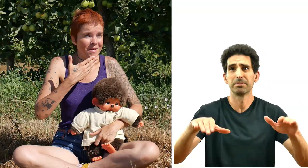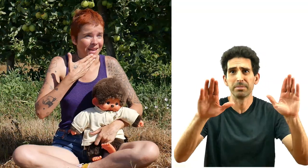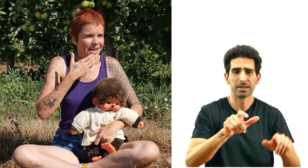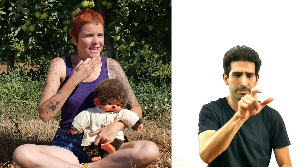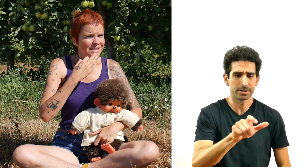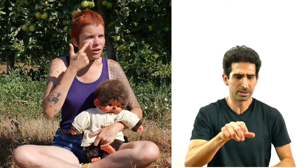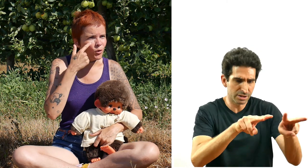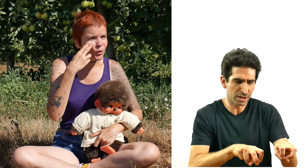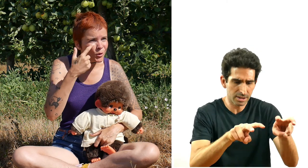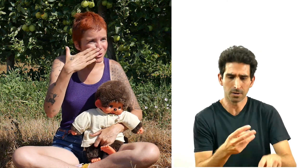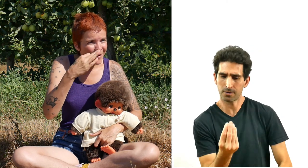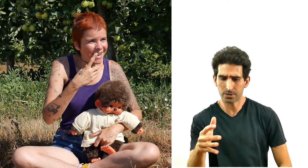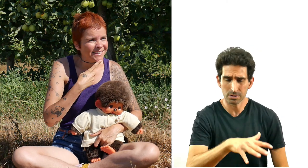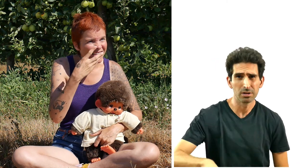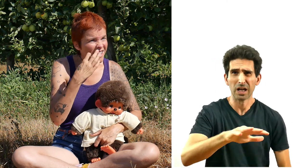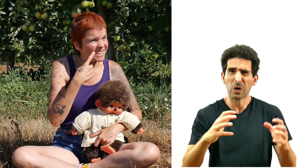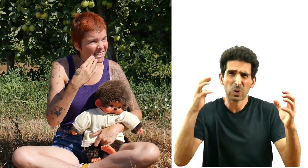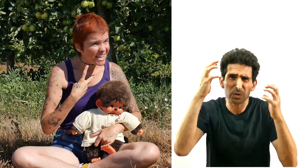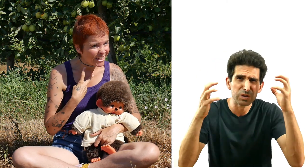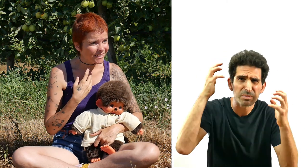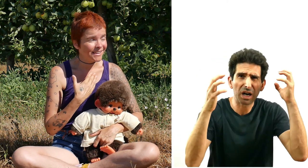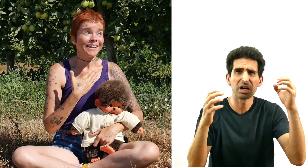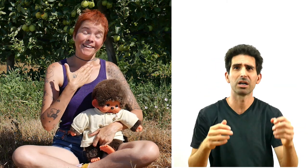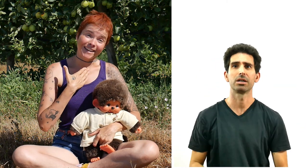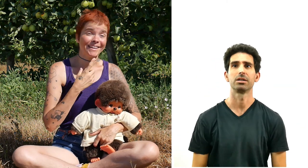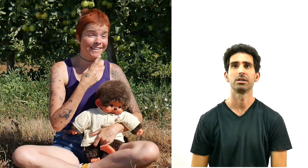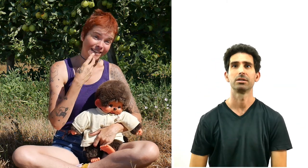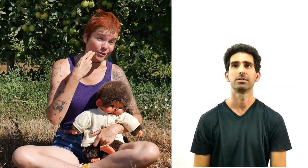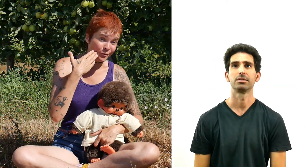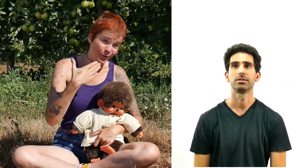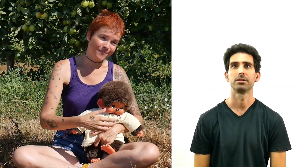Mais c’est le cauchemar des jardiniers et des enfants.